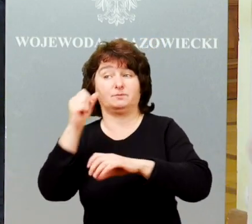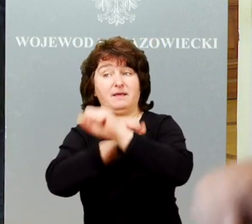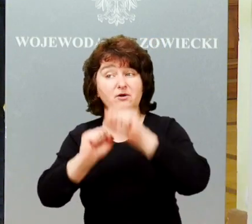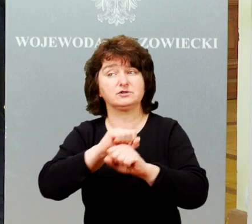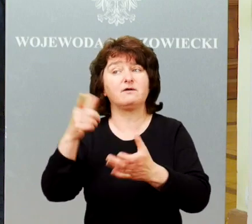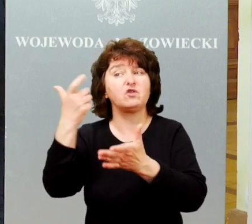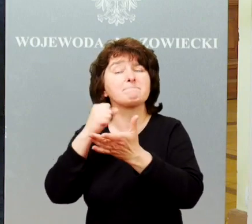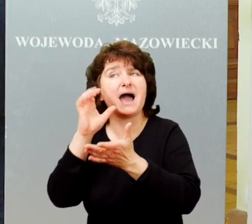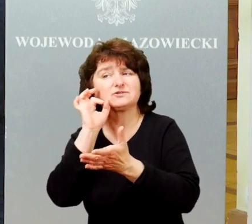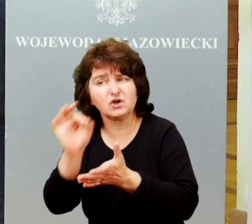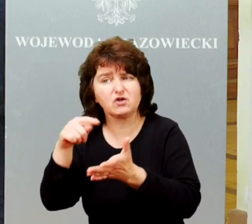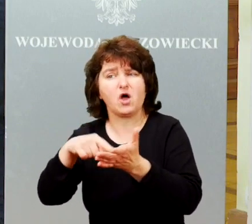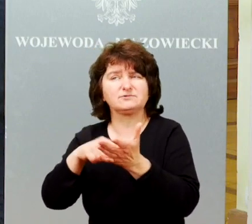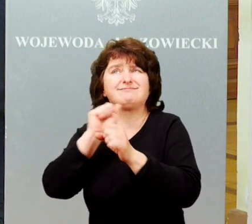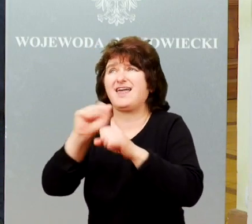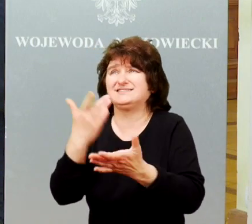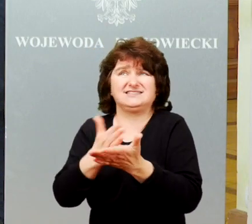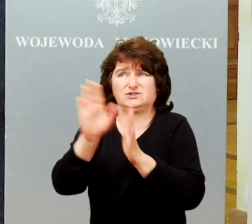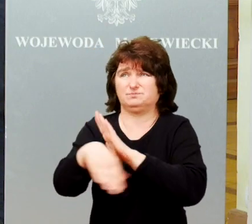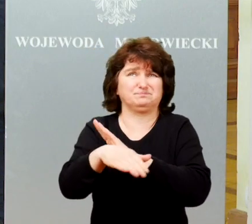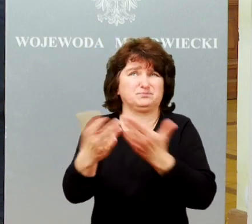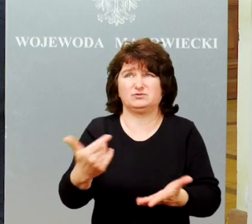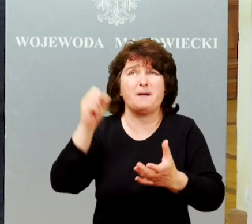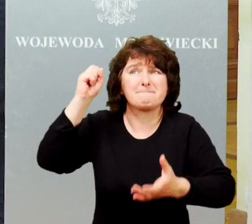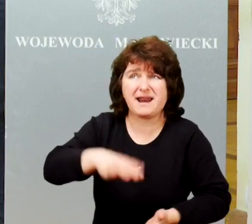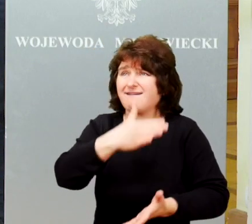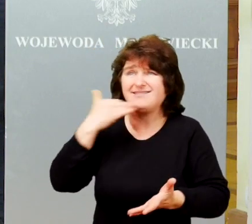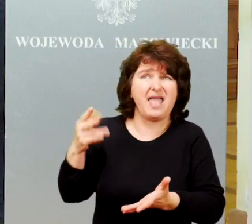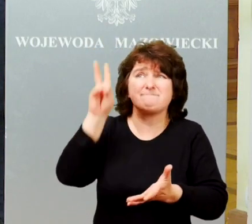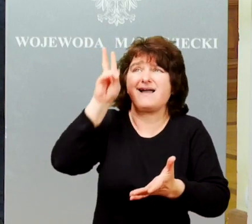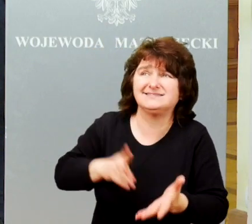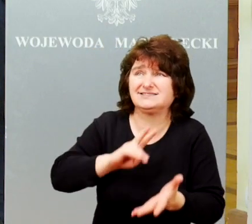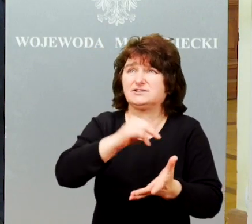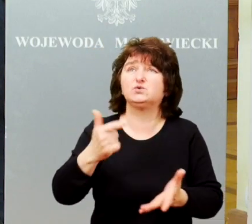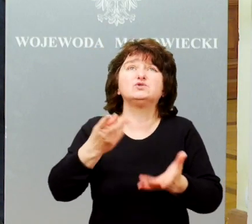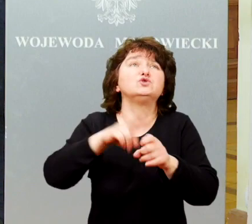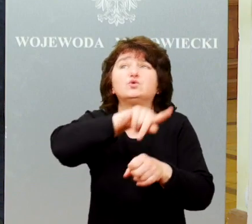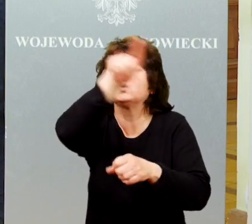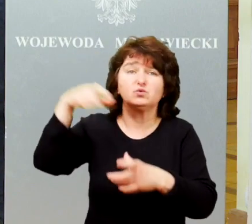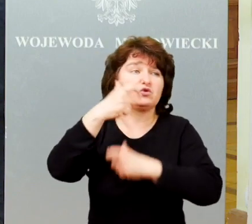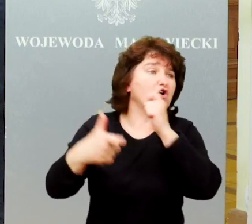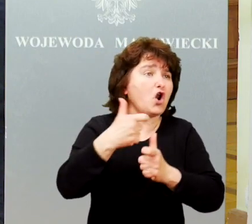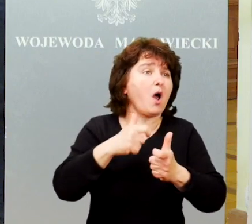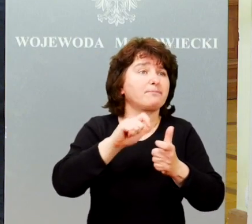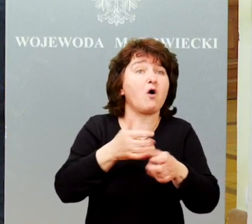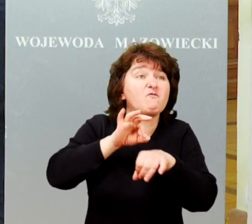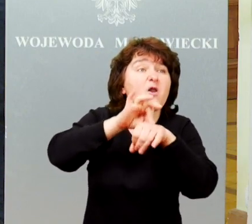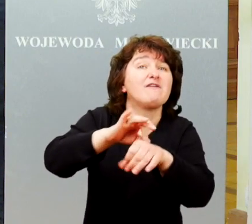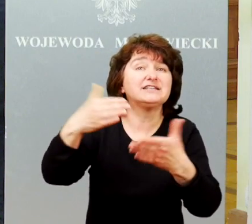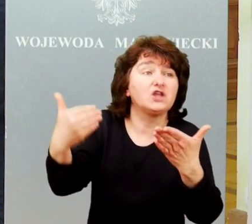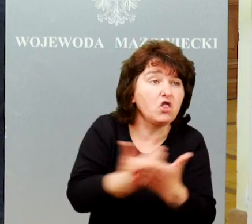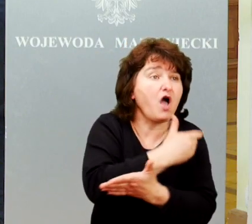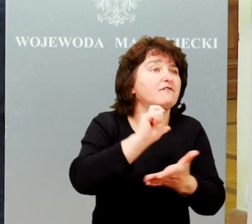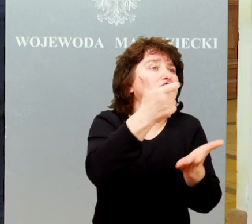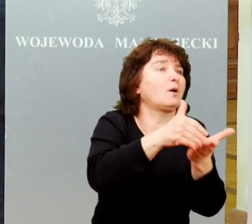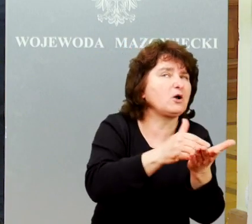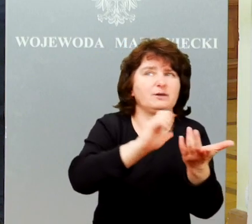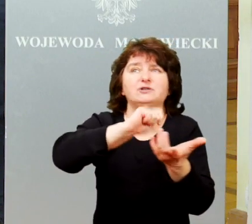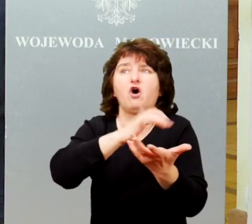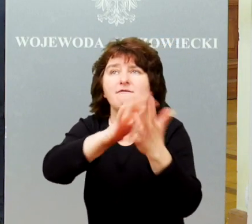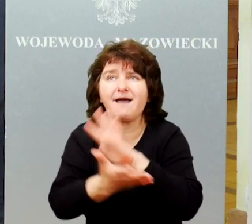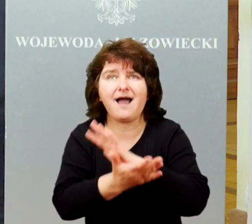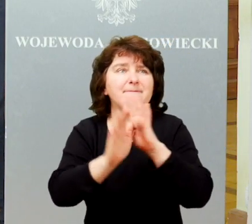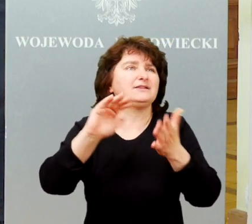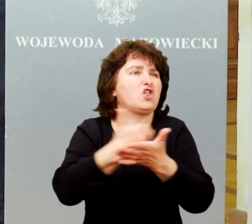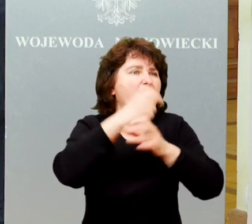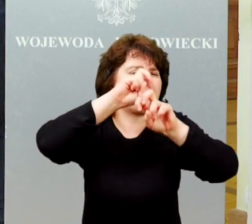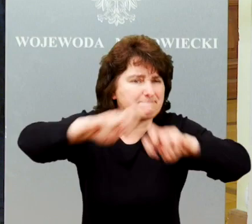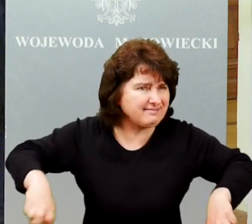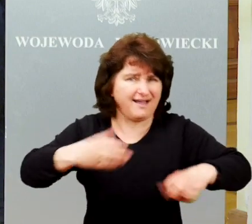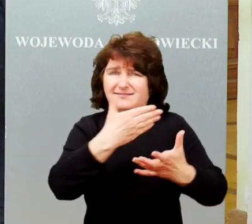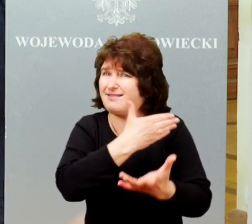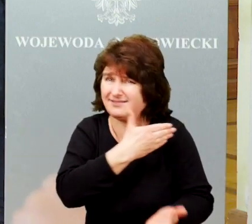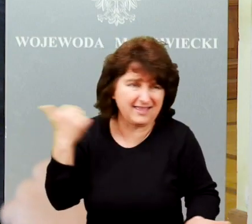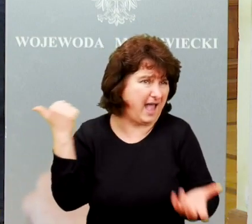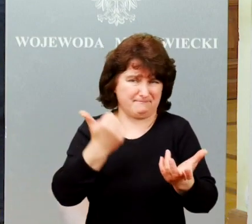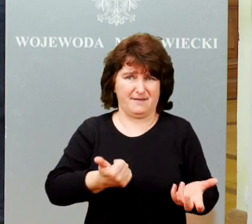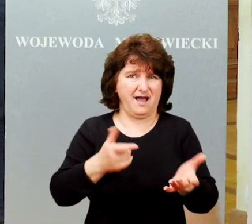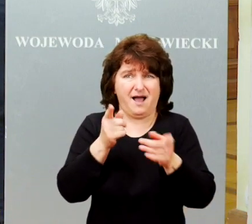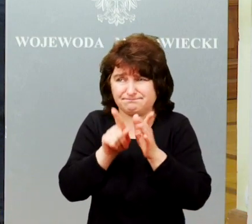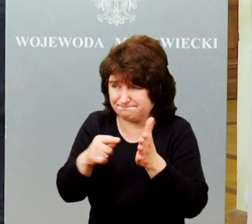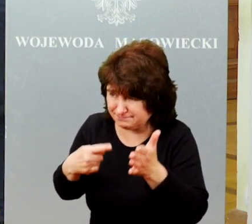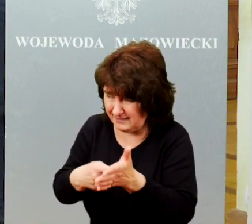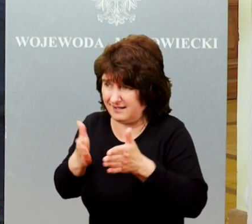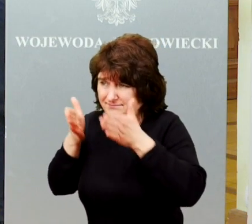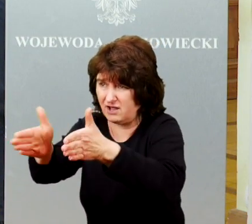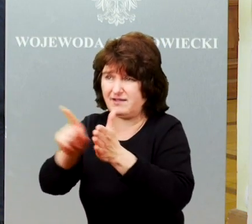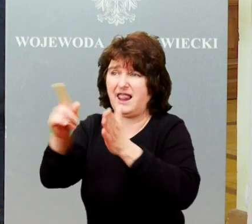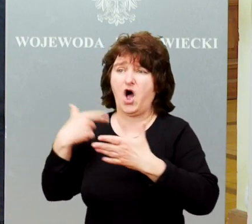dlatego że w tej chwili jest luka i nie ma instytucji, które tego typu takie typowo aplikacyjne badania wdrażania nowych metod czy diagnozy potrzeb czy rehabilitacji czy terapii osób niepełnosprawnych można by realizować.